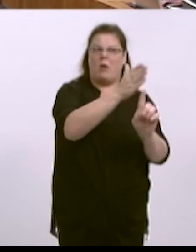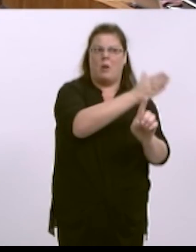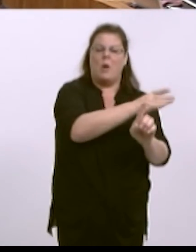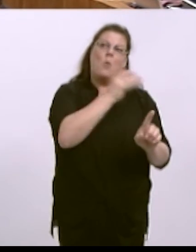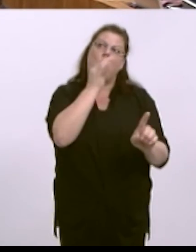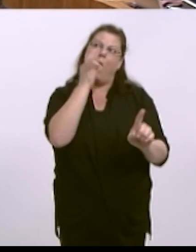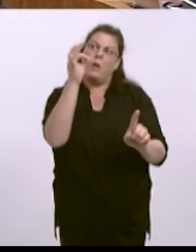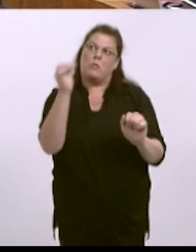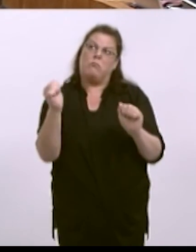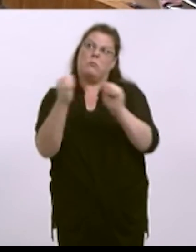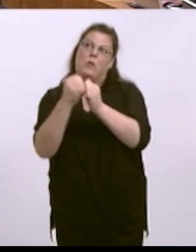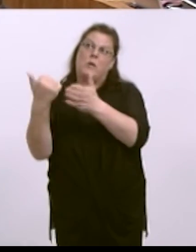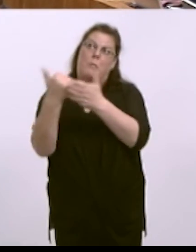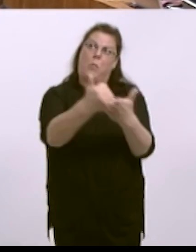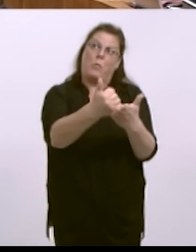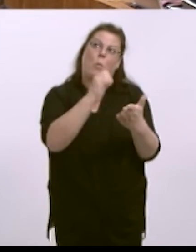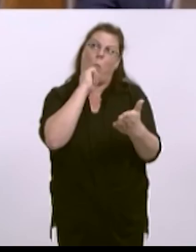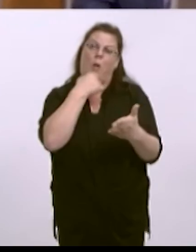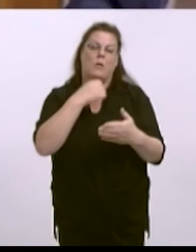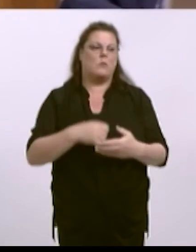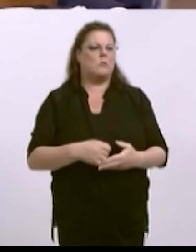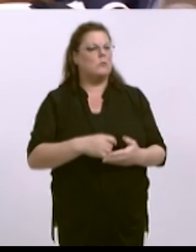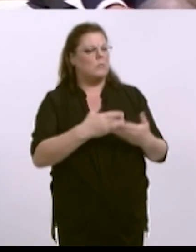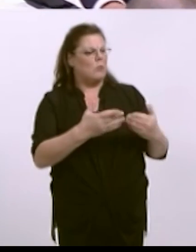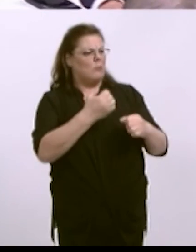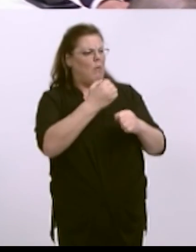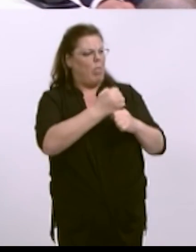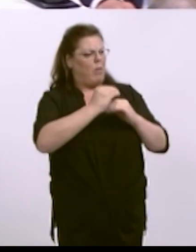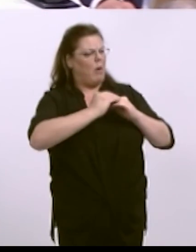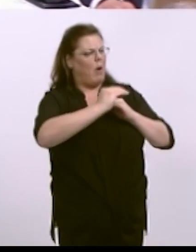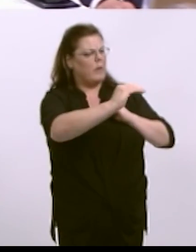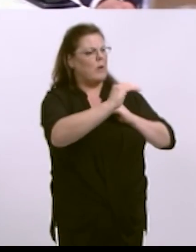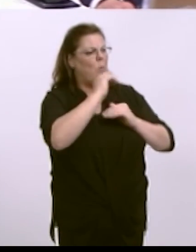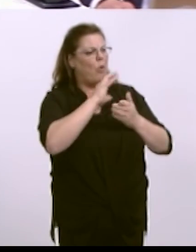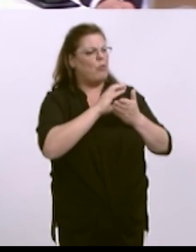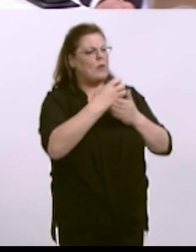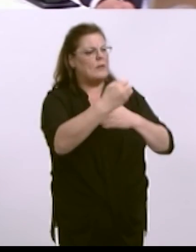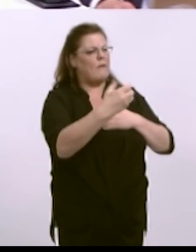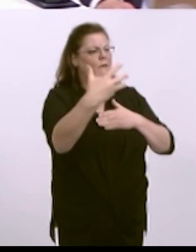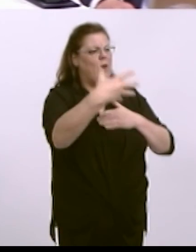Carwyn Jones: Bydd yr ardd yn cael £581,000 o refeniw y flwyddyn hon, a £90,000 o arian